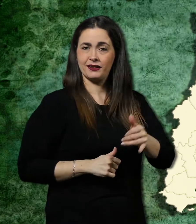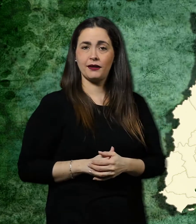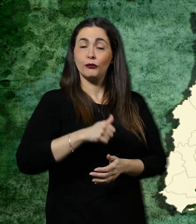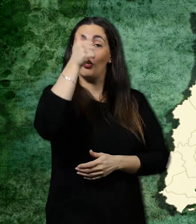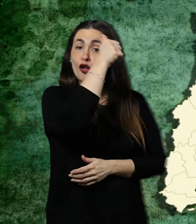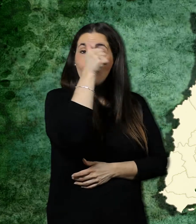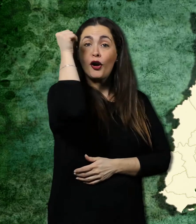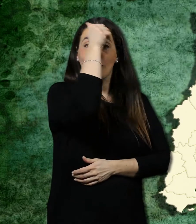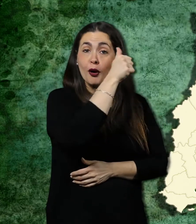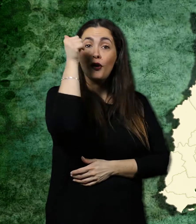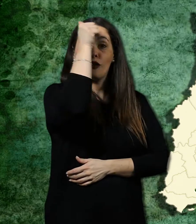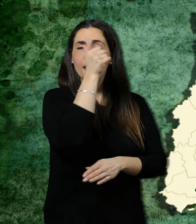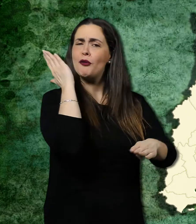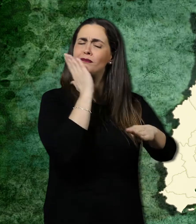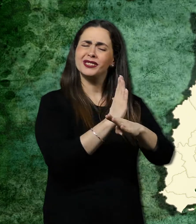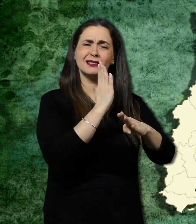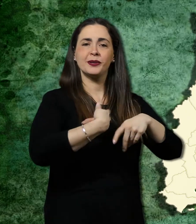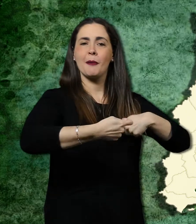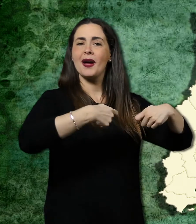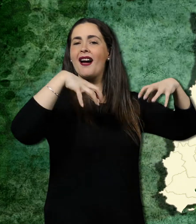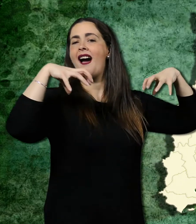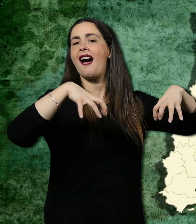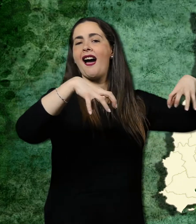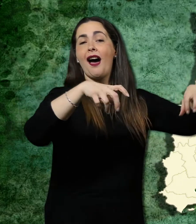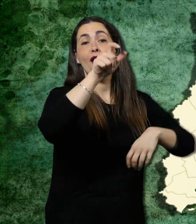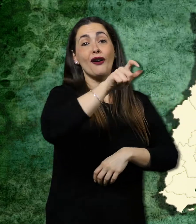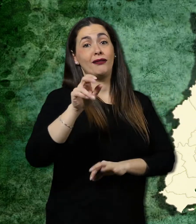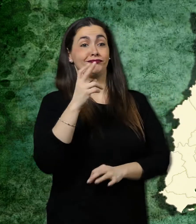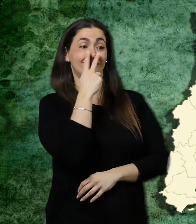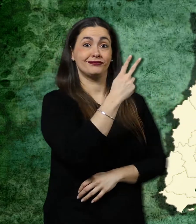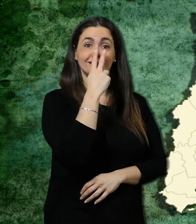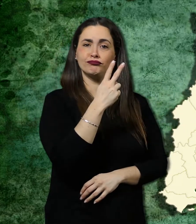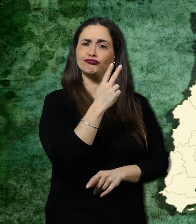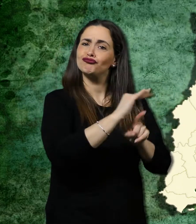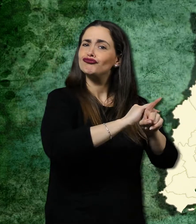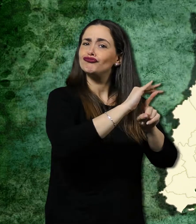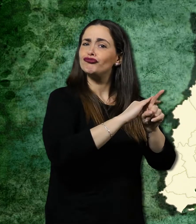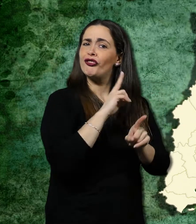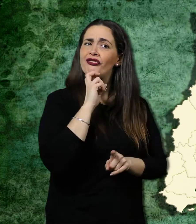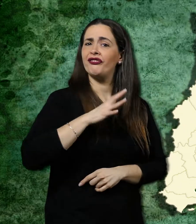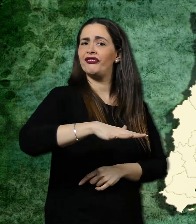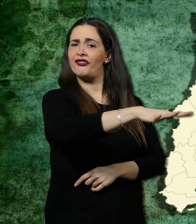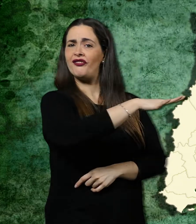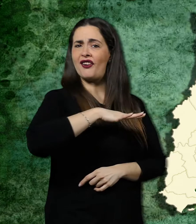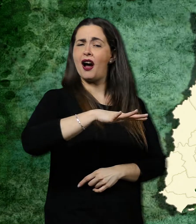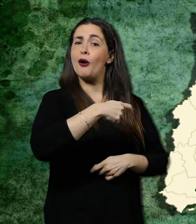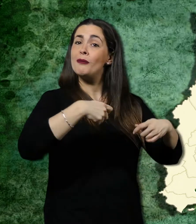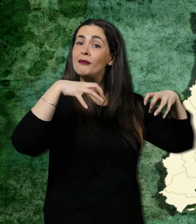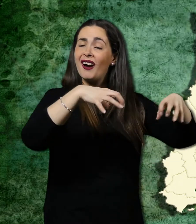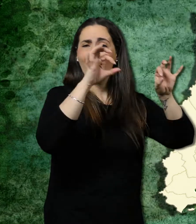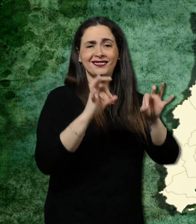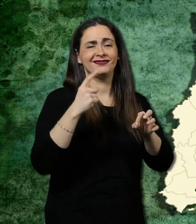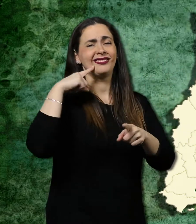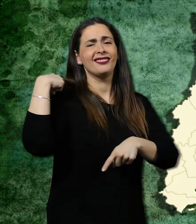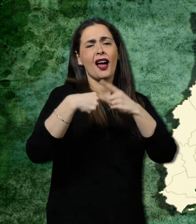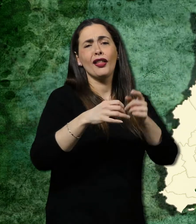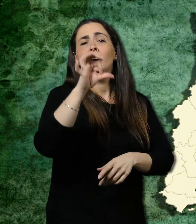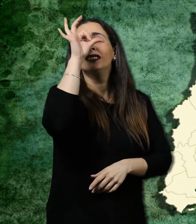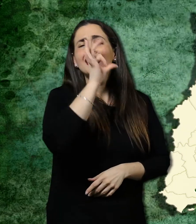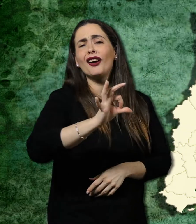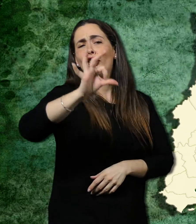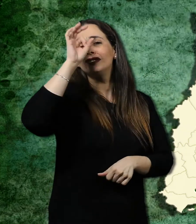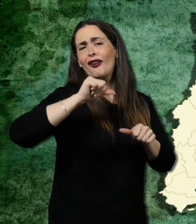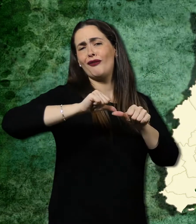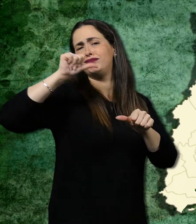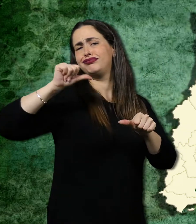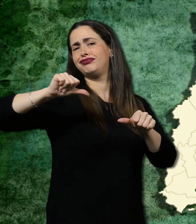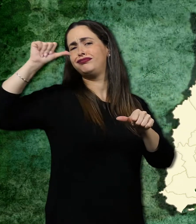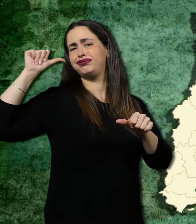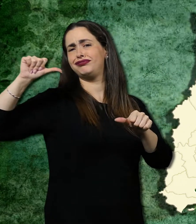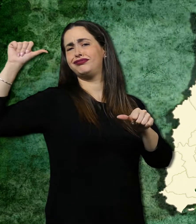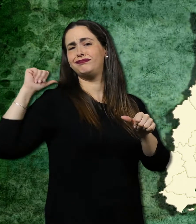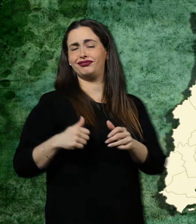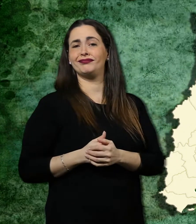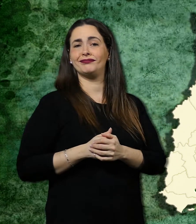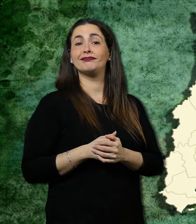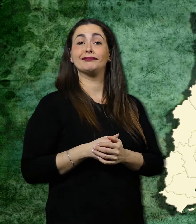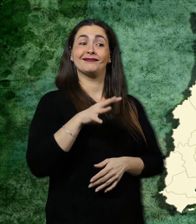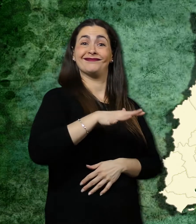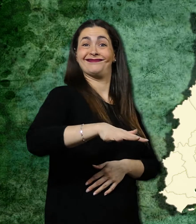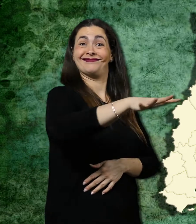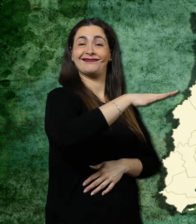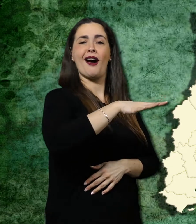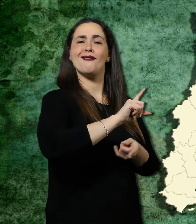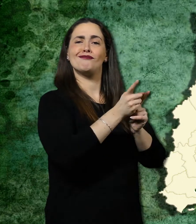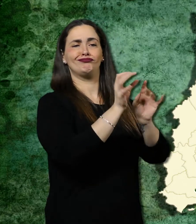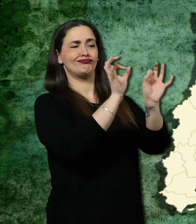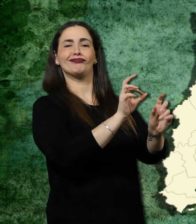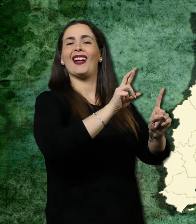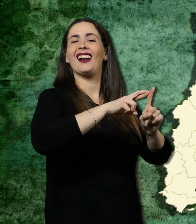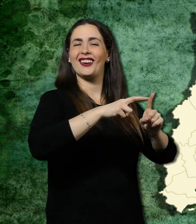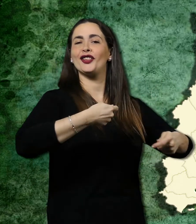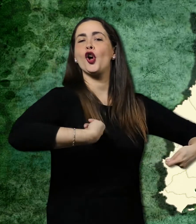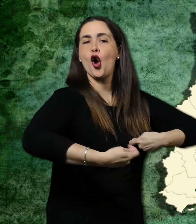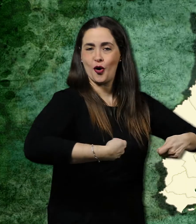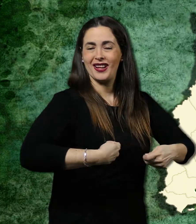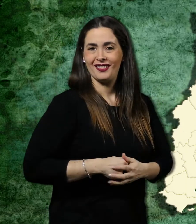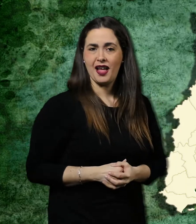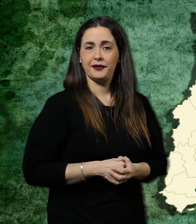El mercat dels diumenges, molt valorat pels visitants, conserva encara l'activitat que fa segles van convertir la població en referent comercial.